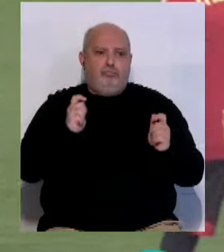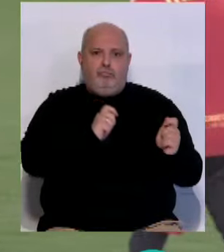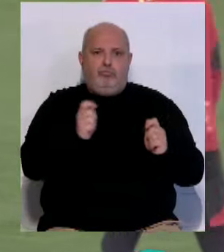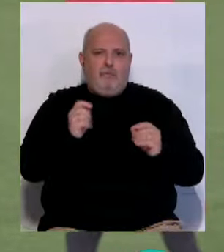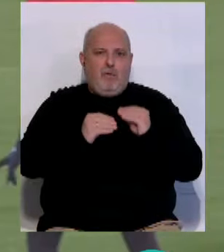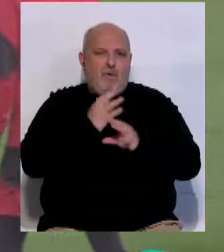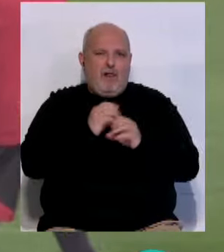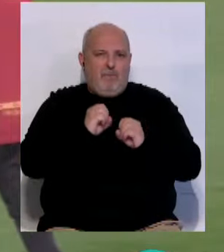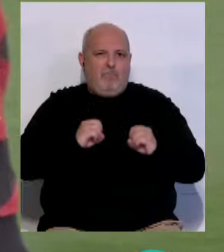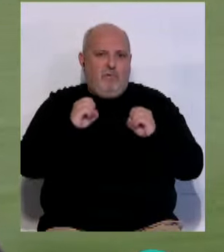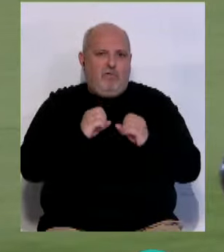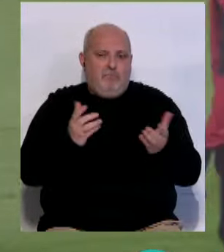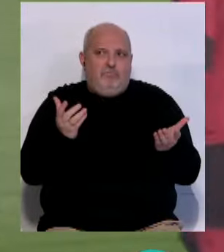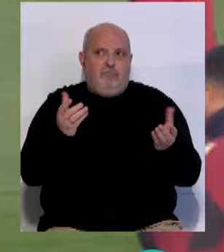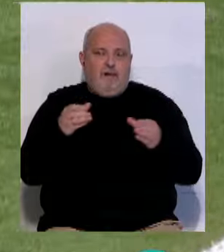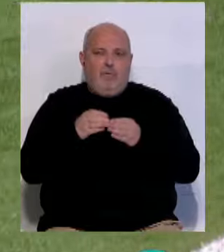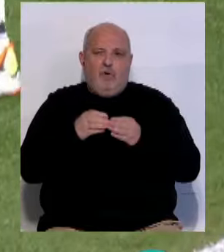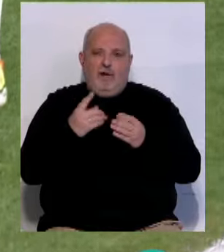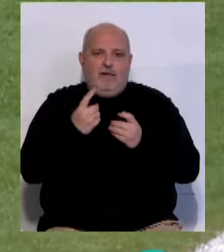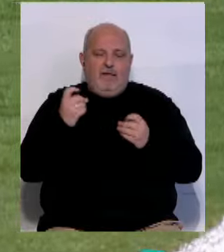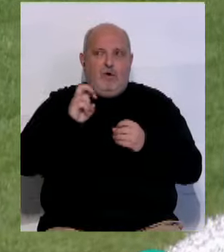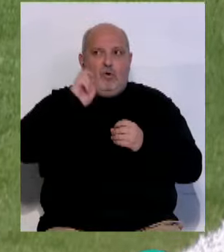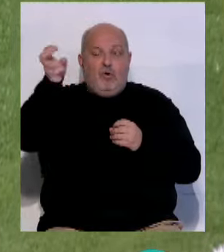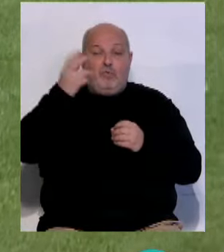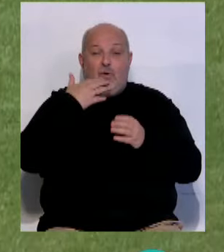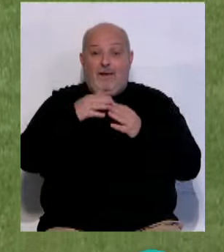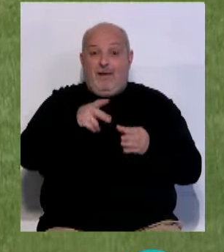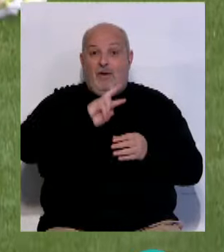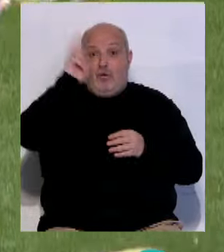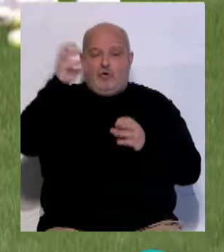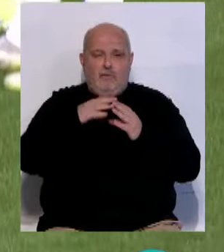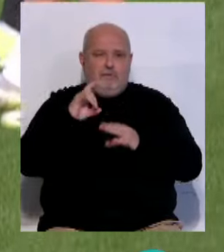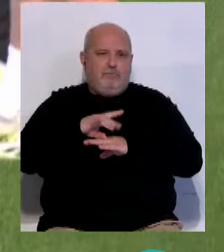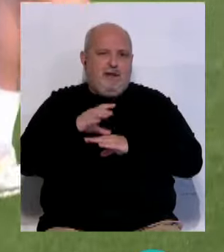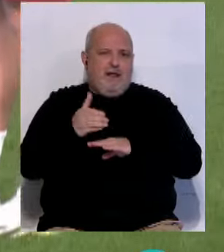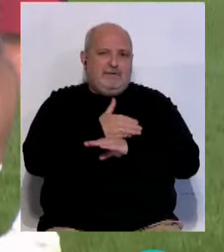que en un nivel de plantilla con otros equipos de de tu misma liga pues pues quede por debajo